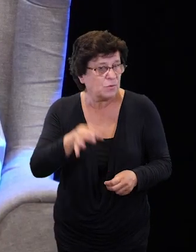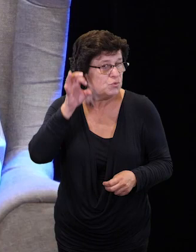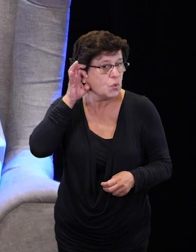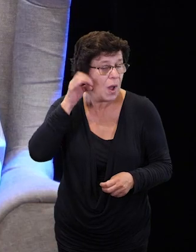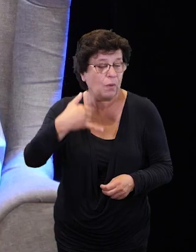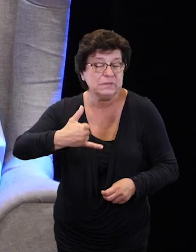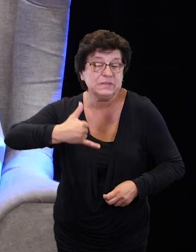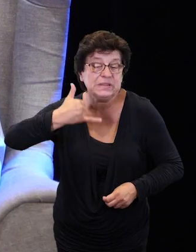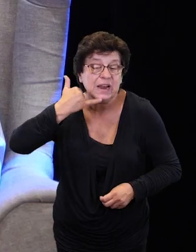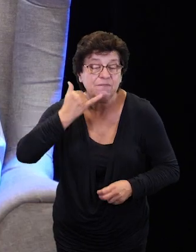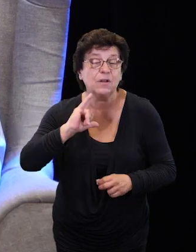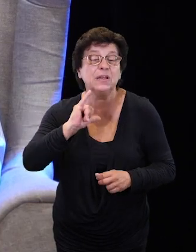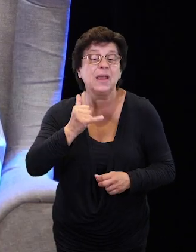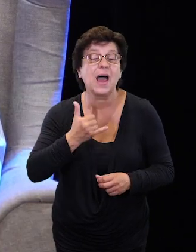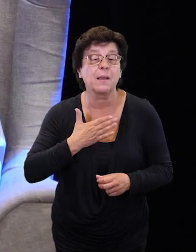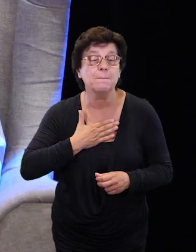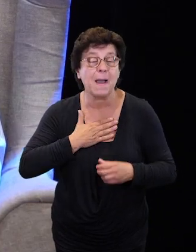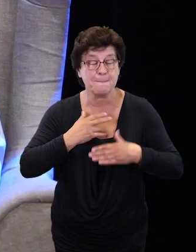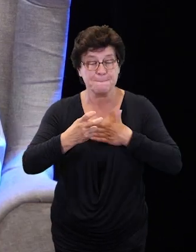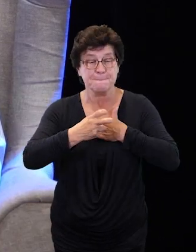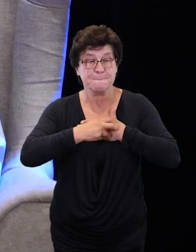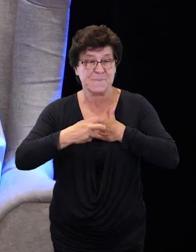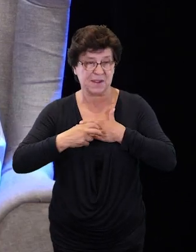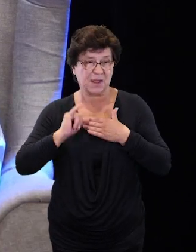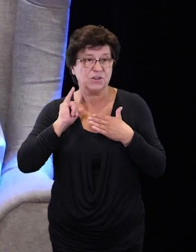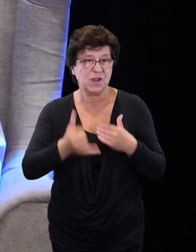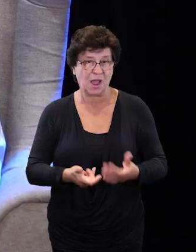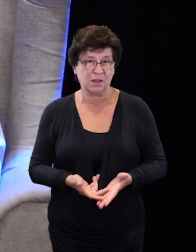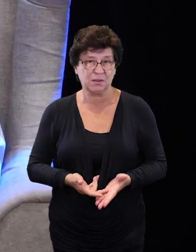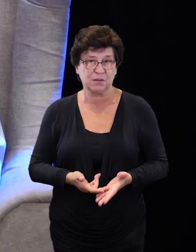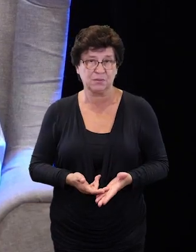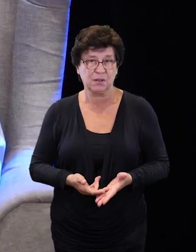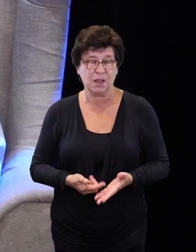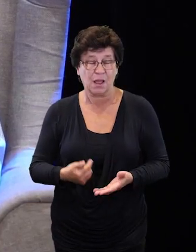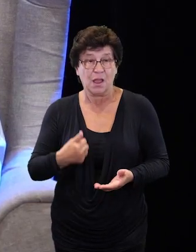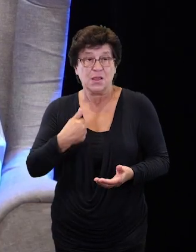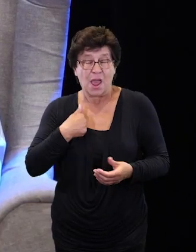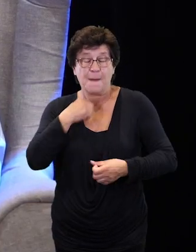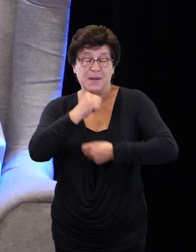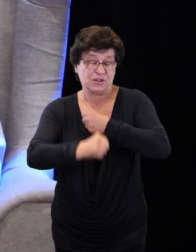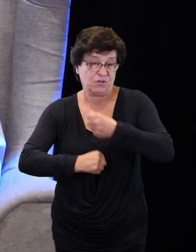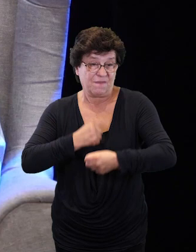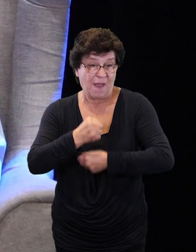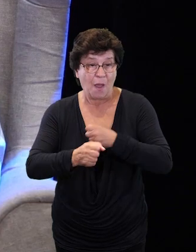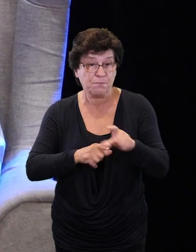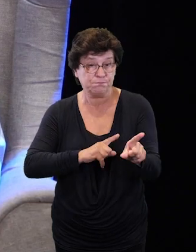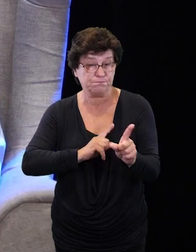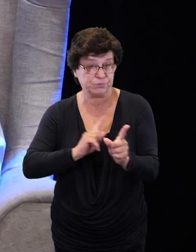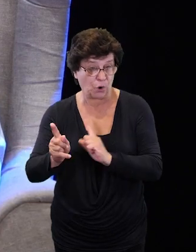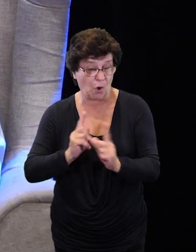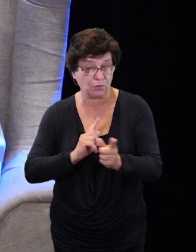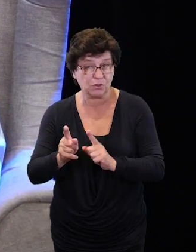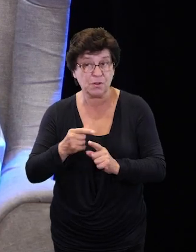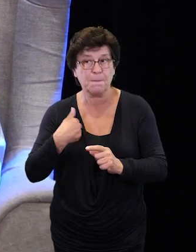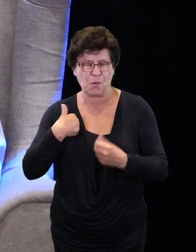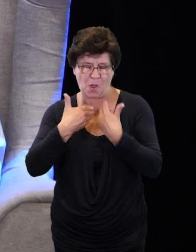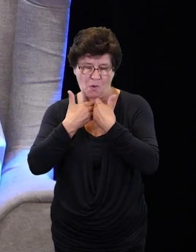My pracowaliśmy w przychodni w czasie pandemii, która była, powiedzmy w cudzysłowie, otwarta, mimo że żeśmy wszyscy przypłacili to chorobą oczywiście,